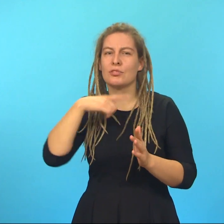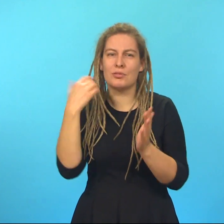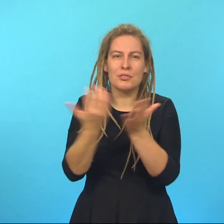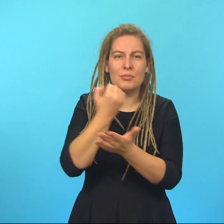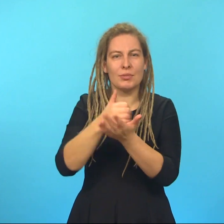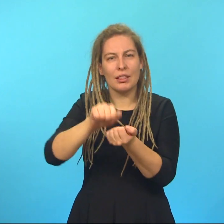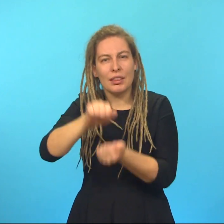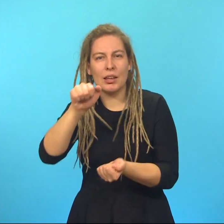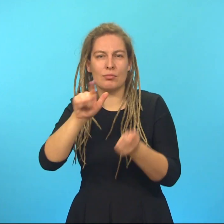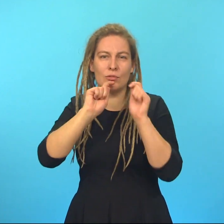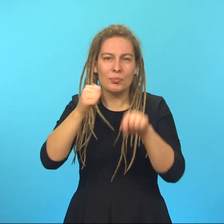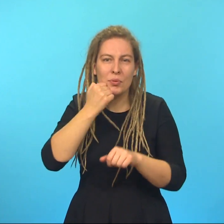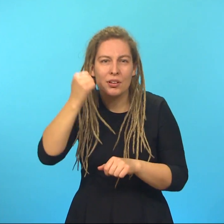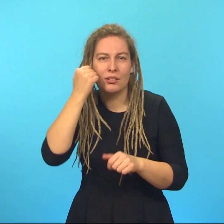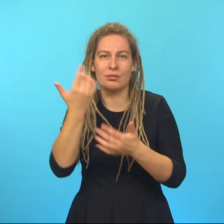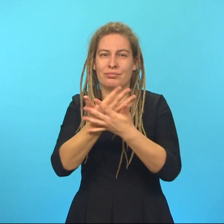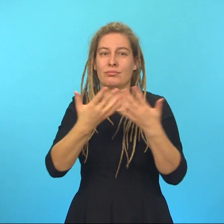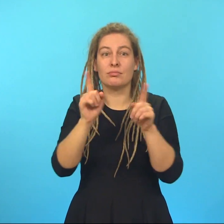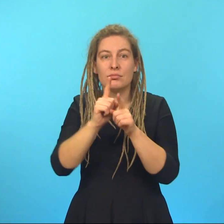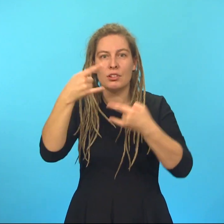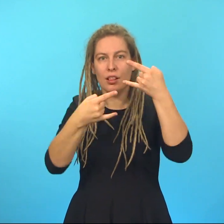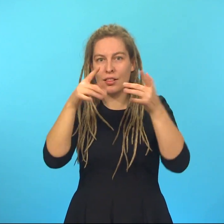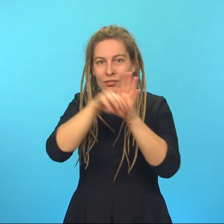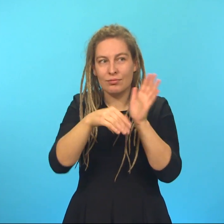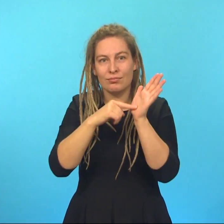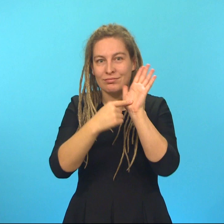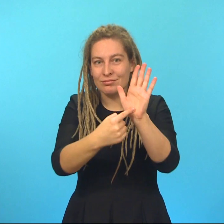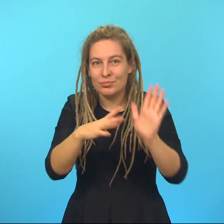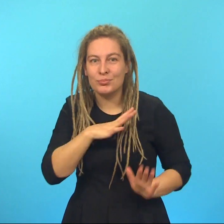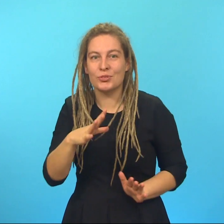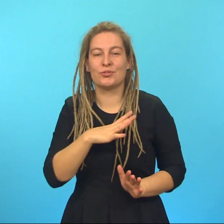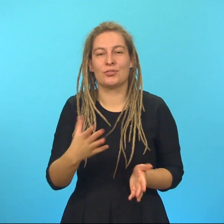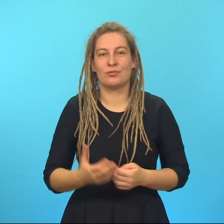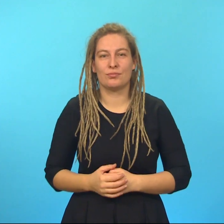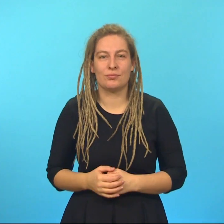Jie yra pelnę daugybę apdovanojimų, diplomų, padėkos raštų, ne kartą pasirodė televizijoje.